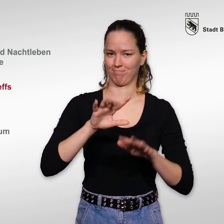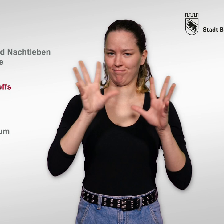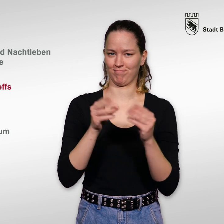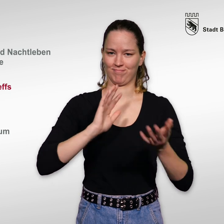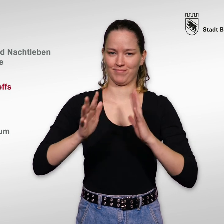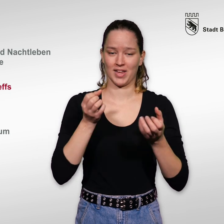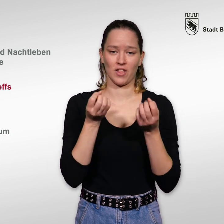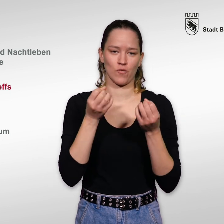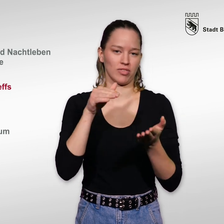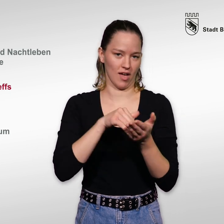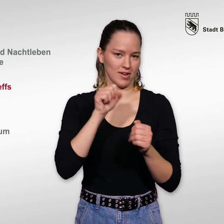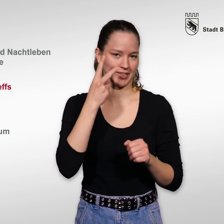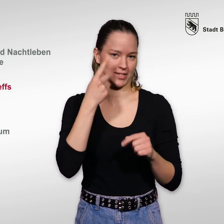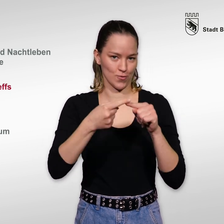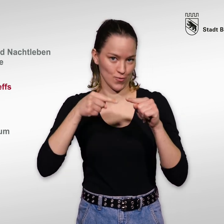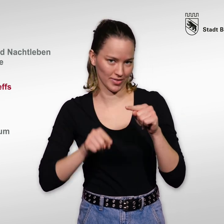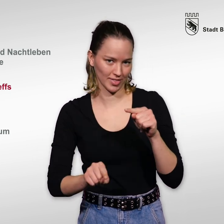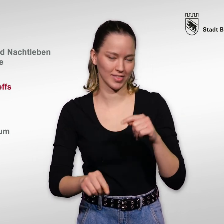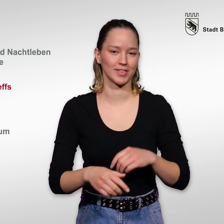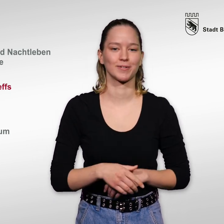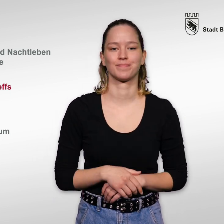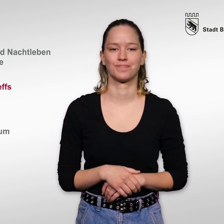Diese Informationen findest du unter diesem Video.